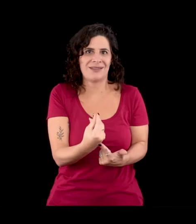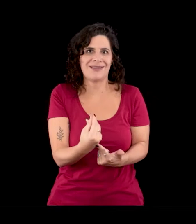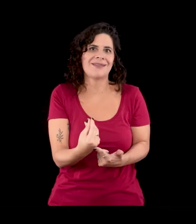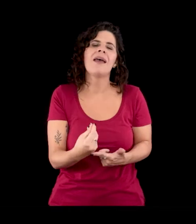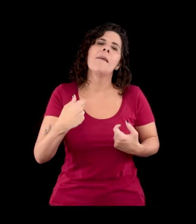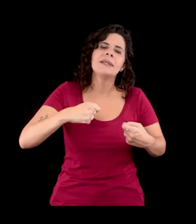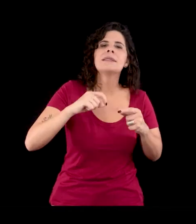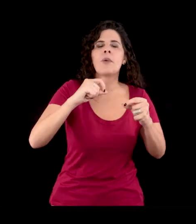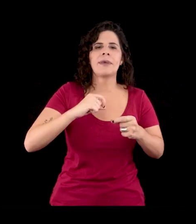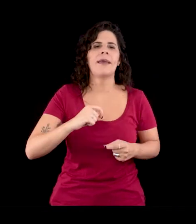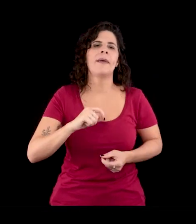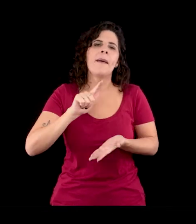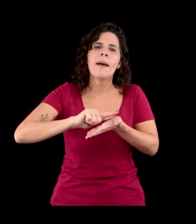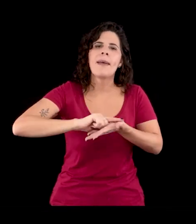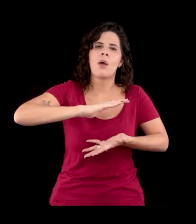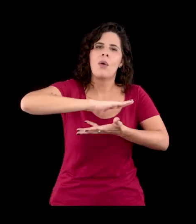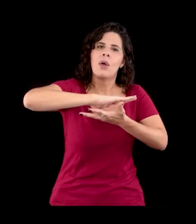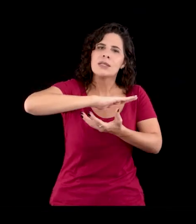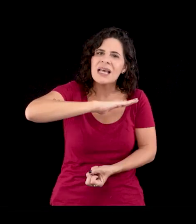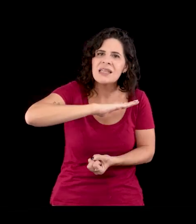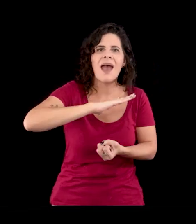escanear, higienizar, essa coisa toda delicada,